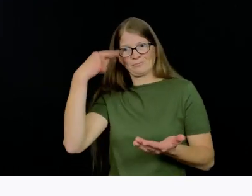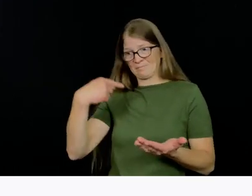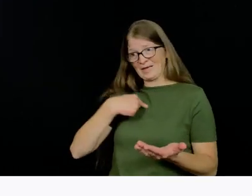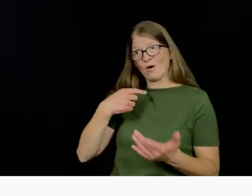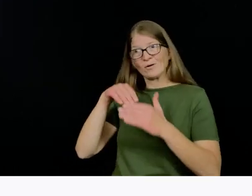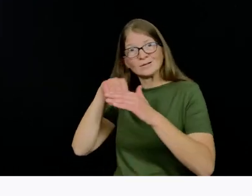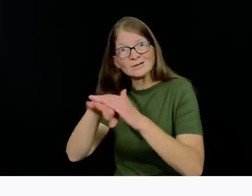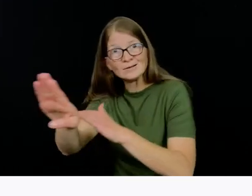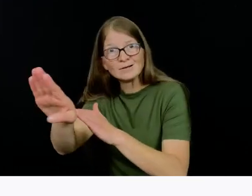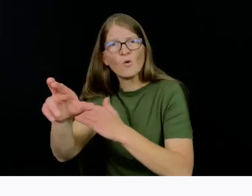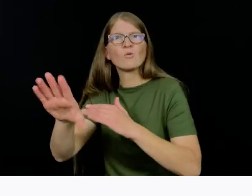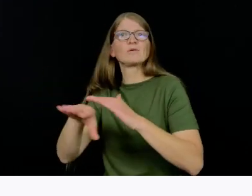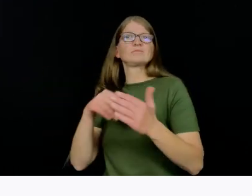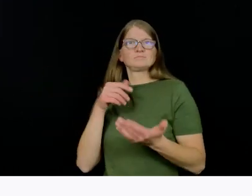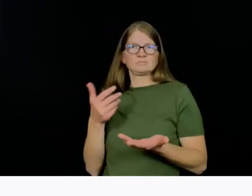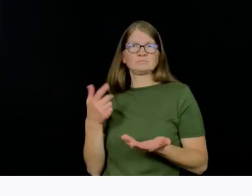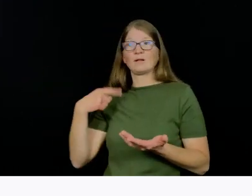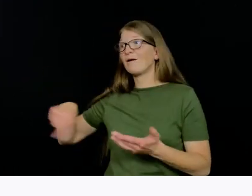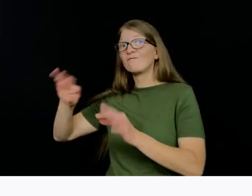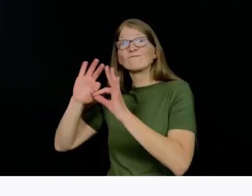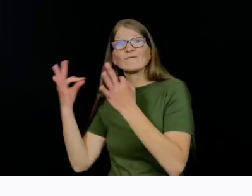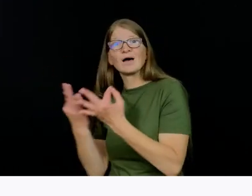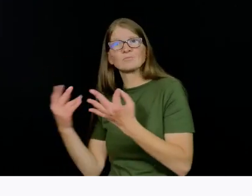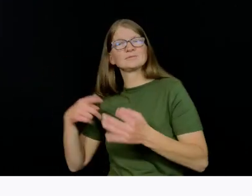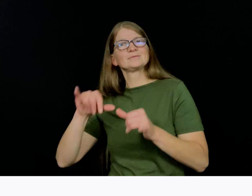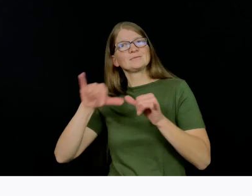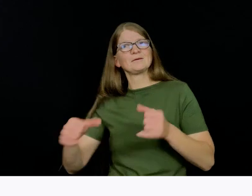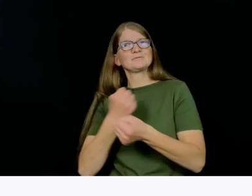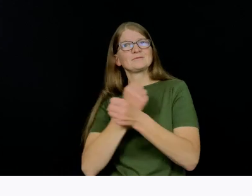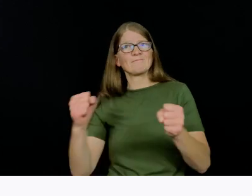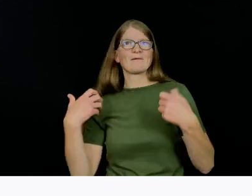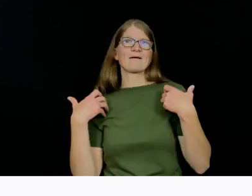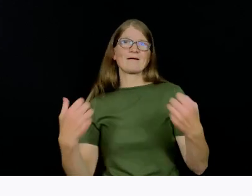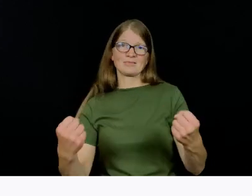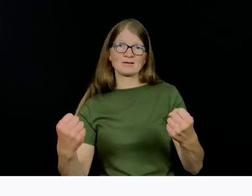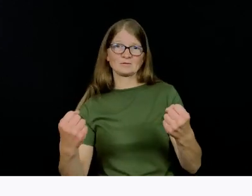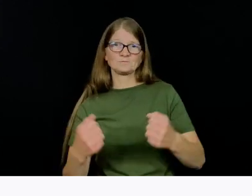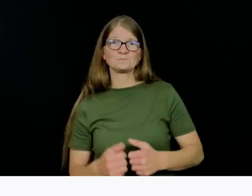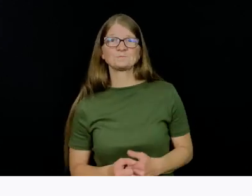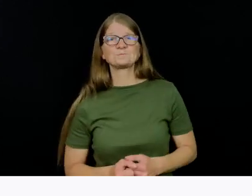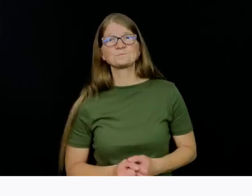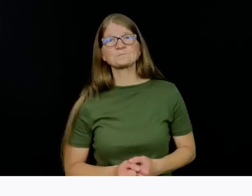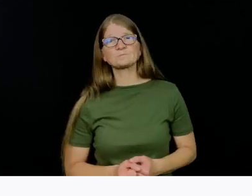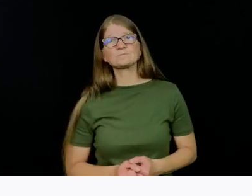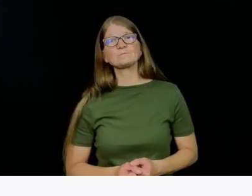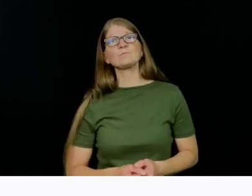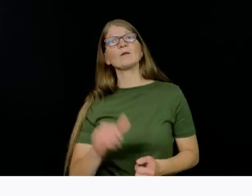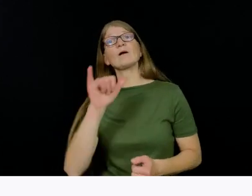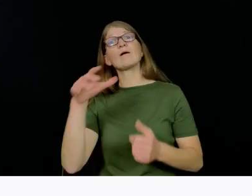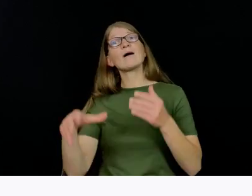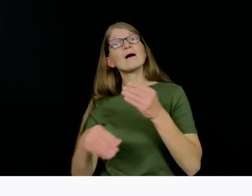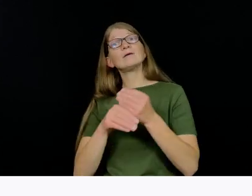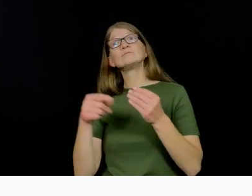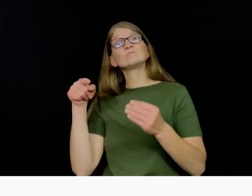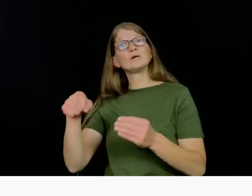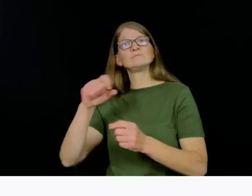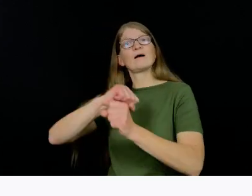على البقاء بصحة وأمان واطلاعٍ نعمل أيضًا على إضافة معلومات السلامة الخاصة بفيروس كورونا في المقدمة والوسط في حسابات الأنشطة التجارية